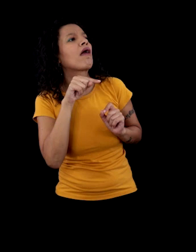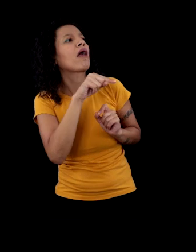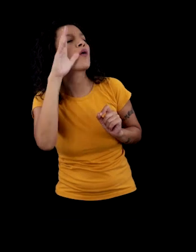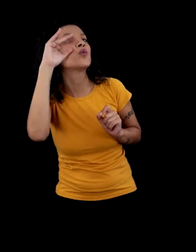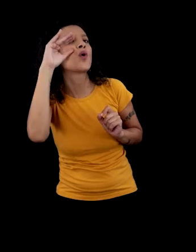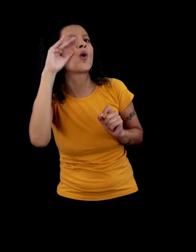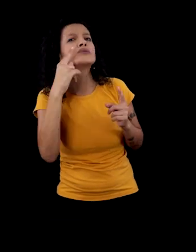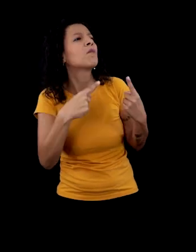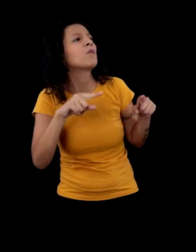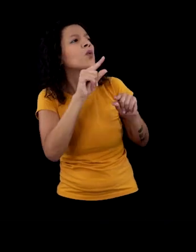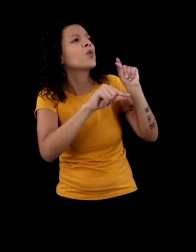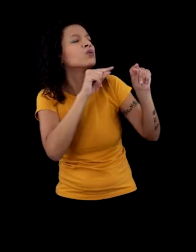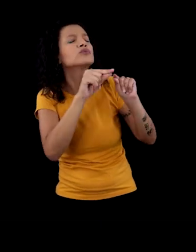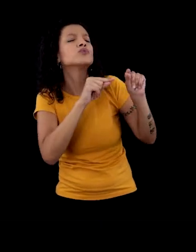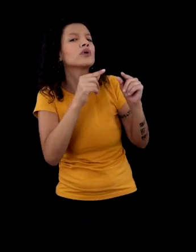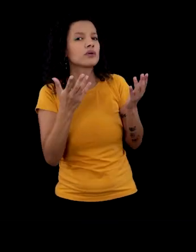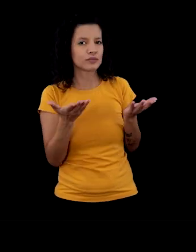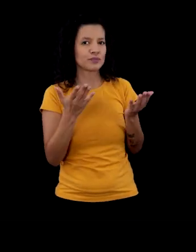com quem ela é e a música que ela faz.